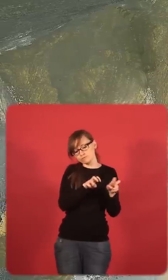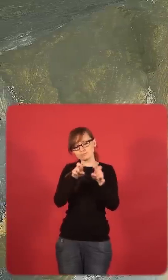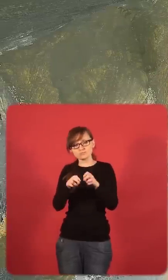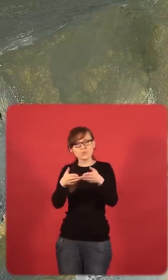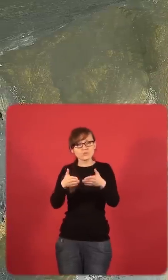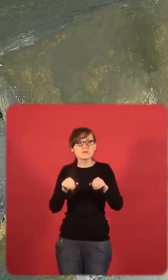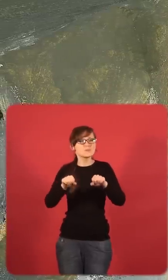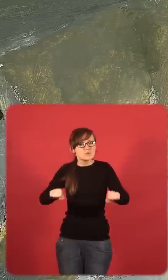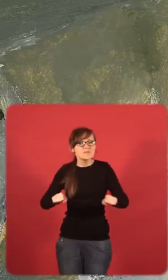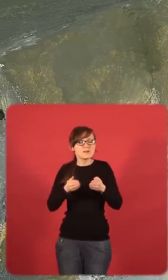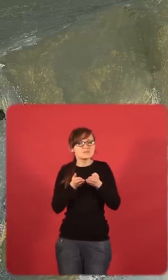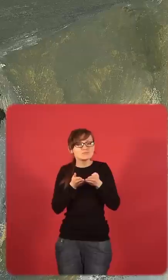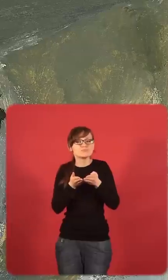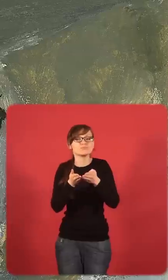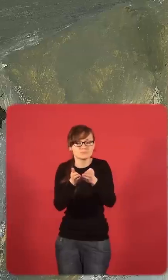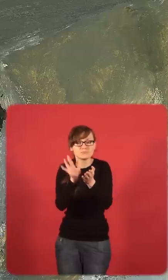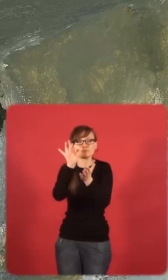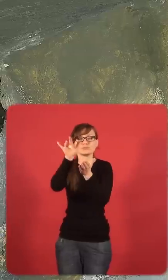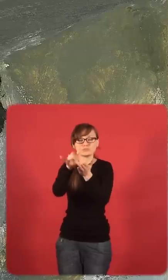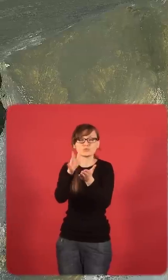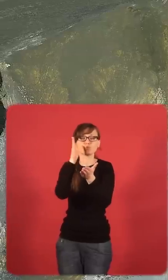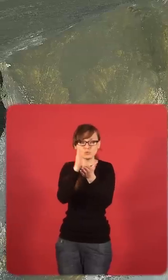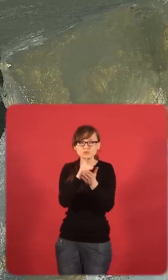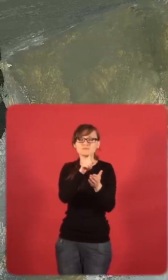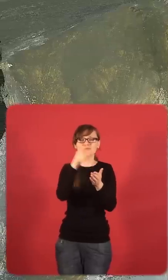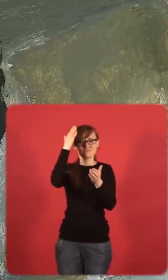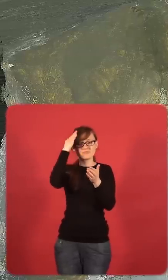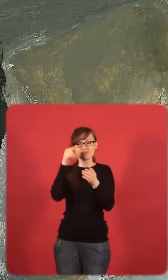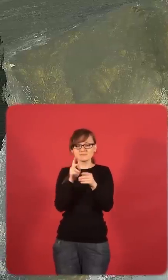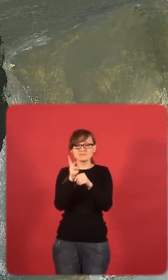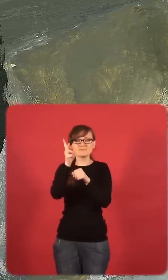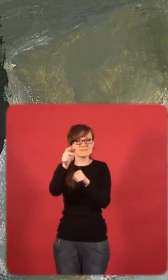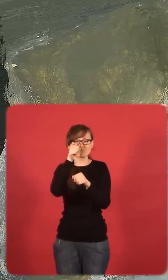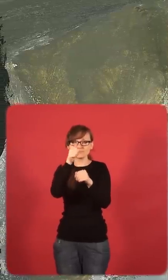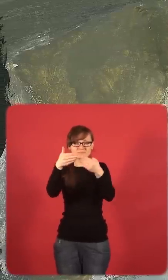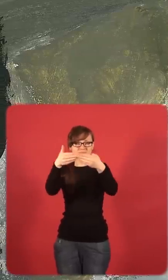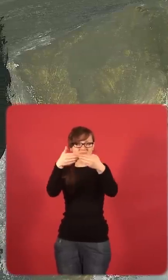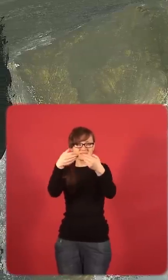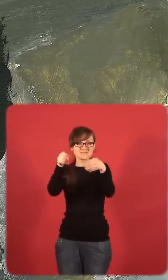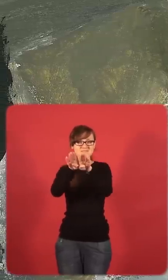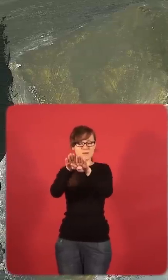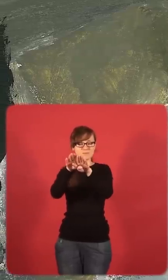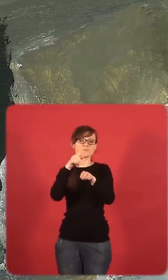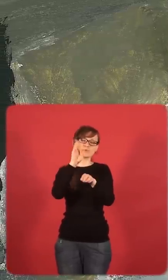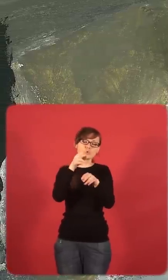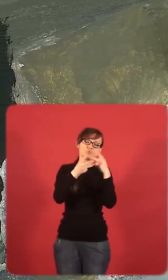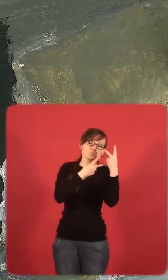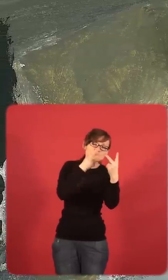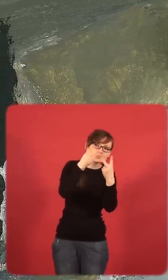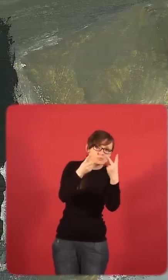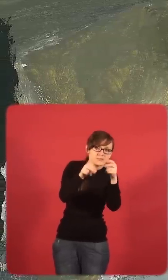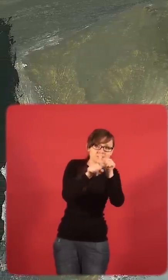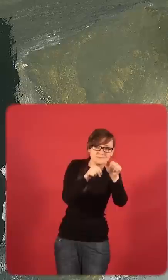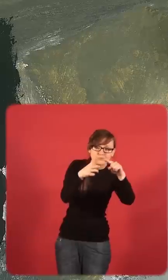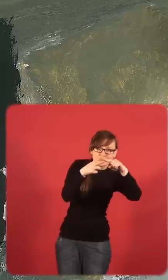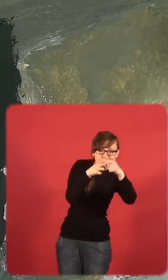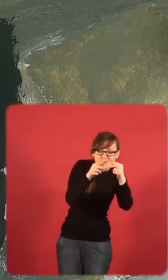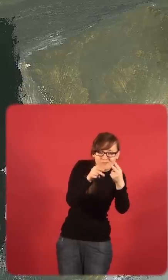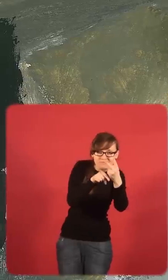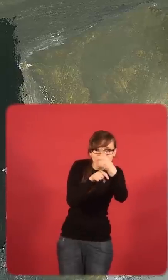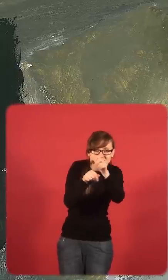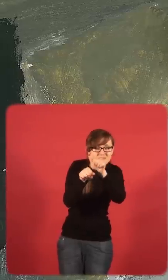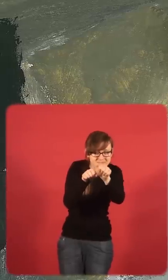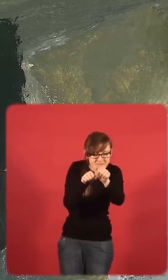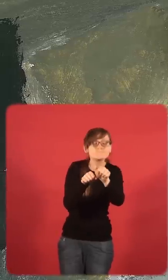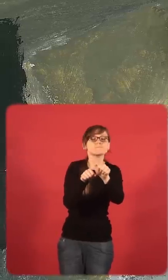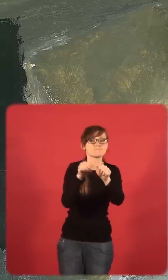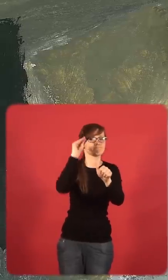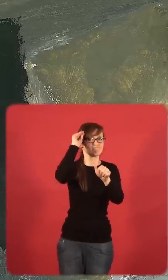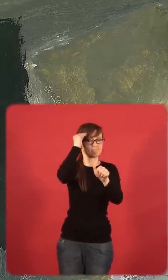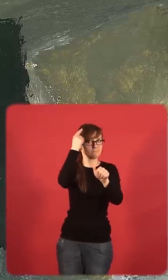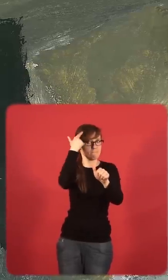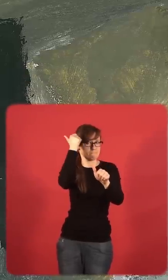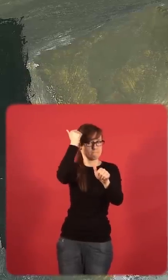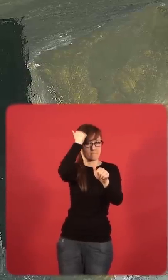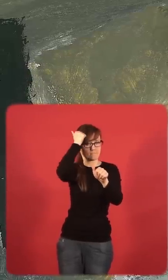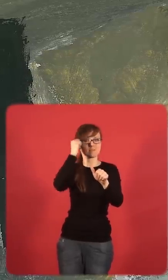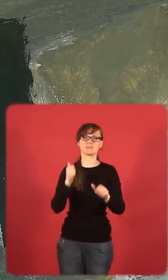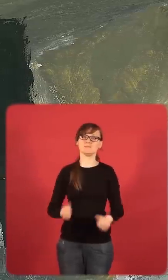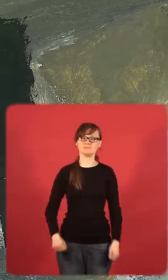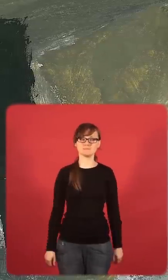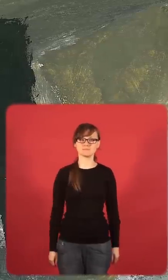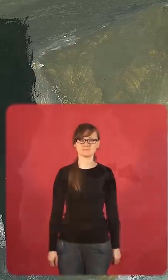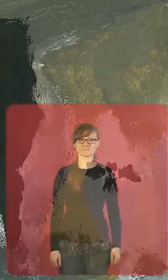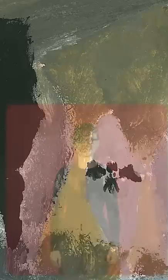Chłopcy postanowili wybrać się do jaskini McDougla, do miejsca, które odkrył Tomek. Wzięli łódkę i popłynęli kilka kilometrów poniżej doliny, w której znajdowało się główne wejście do jaskini (teraz zamknięte przez dorosłych). Odnaleźli dziurę prowadzącą do jaskini.